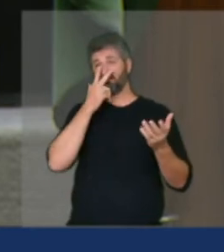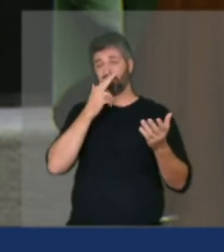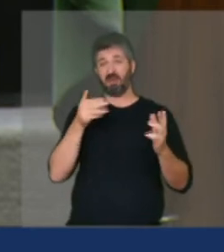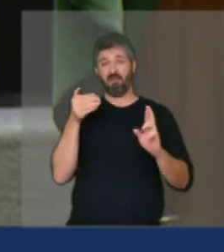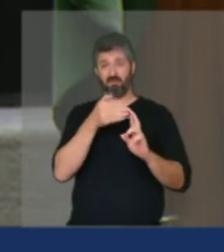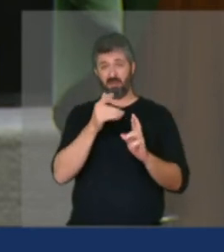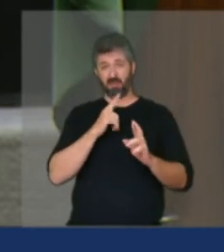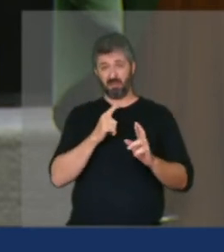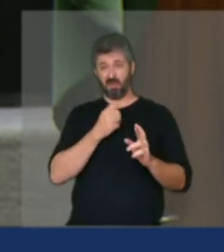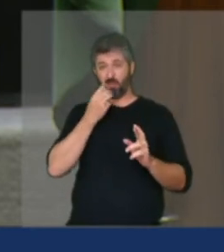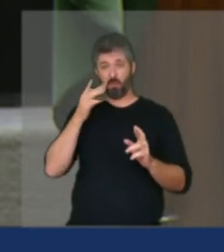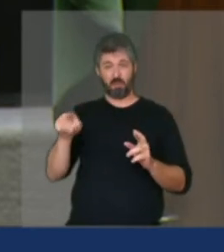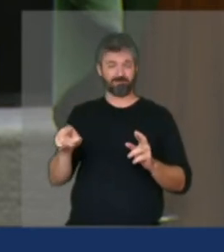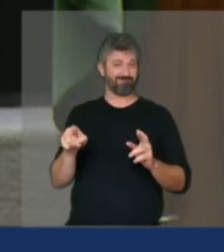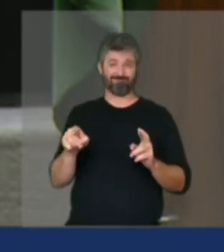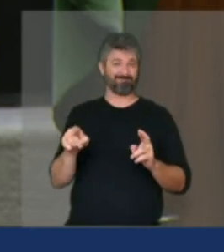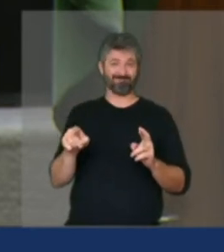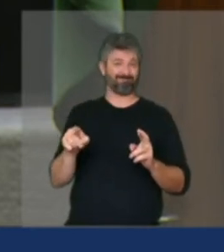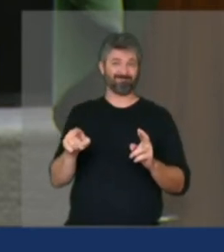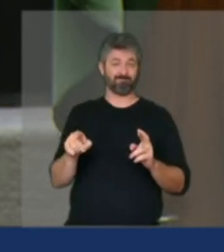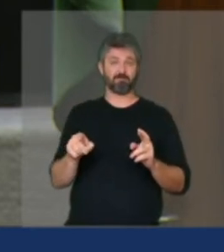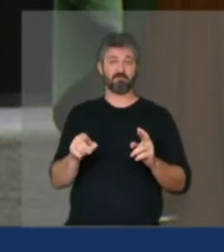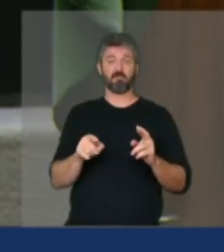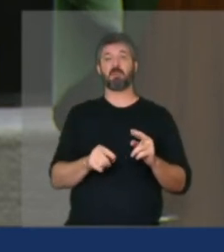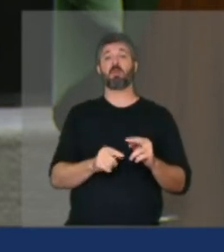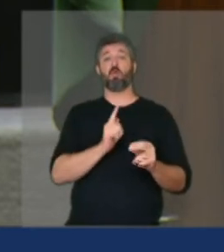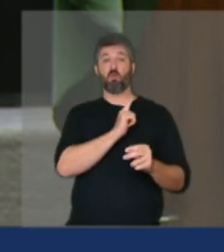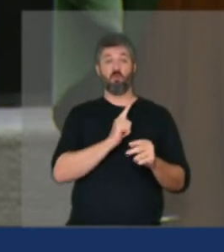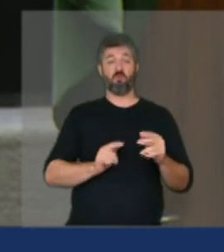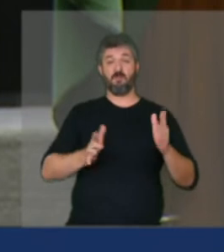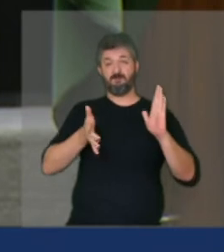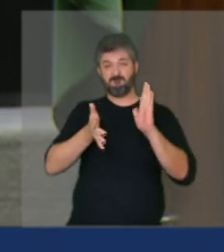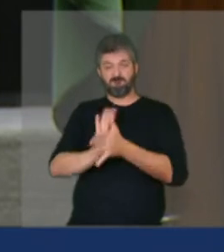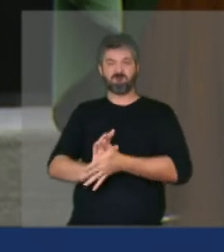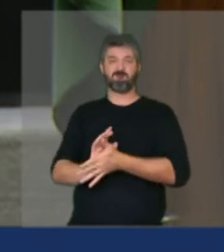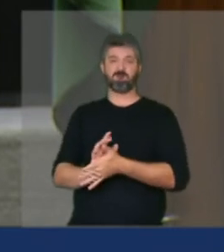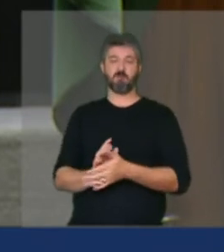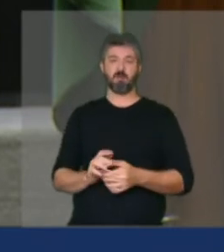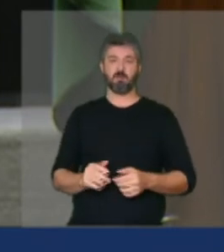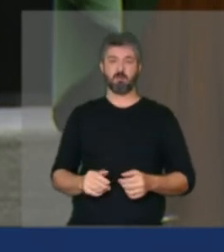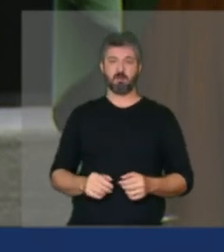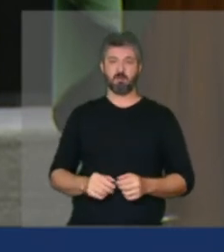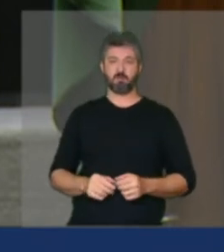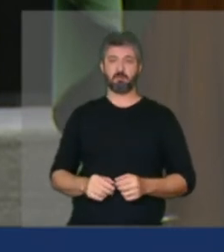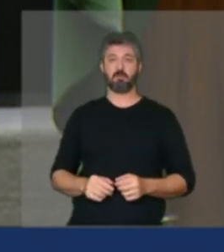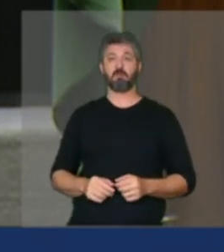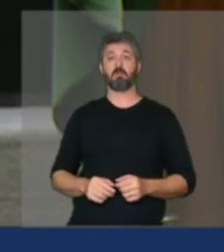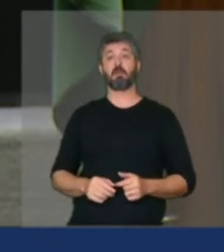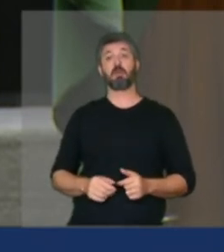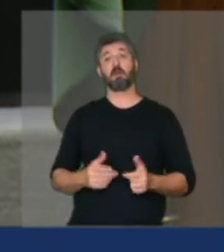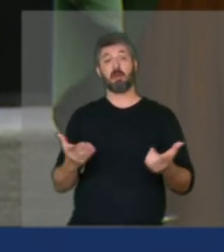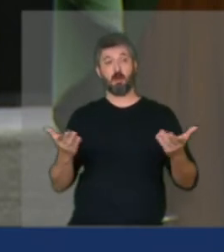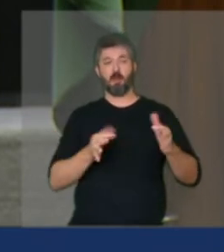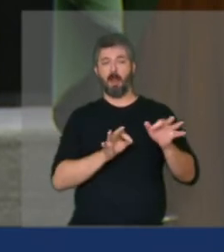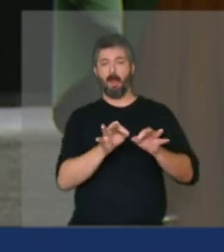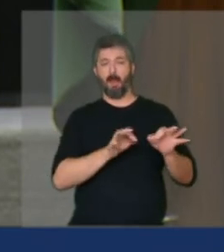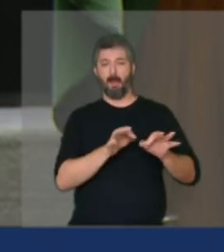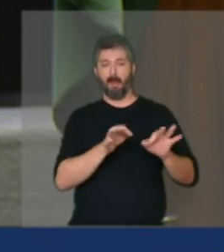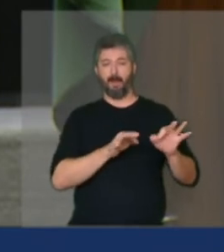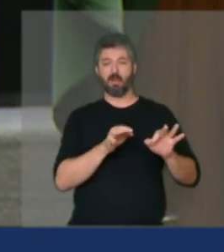NCIA. ESSE GOVERNO PISOTEIA A BANDEIRA DO BRASIL E AGORA SE PREPARA PARA FAZER MAIS UMA